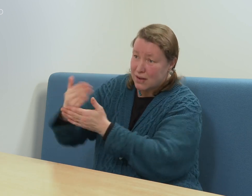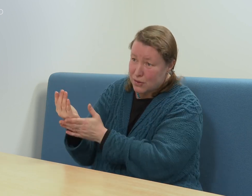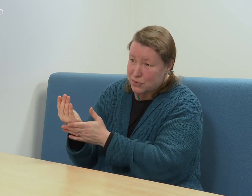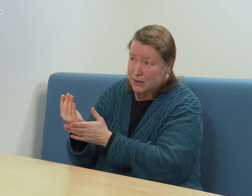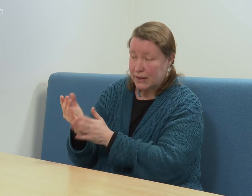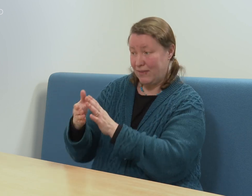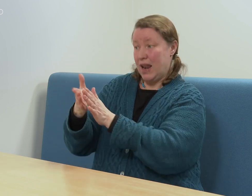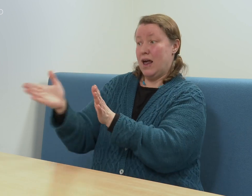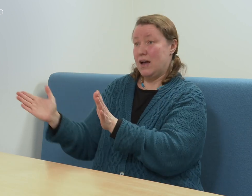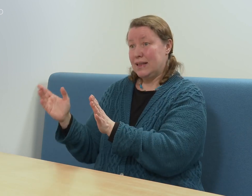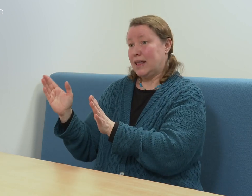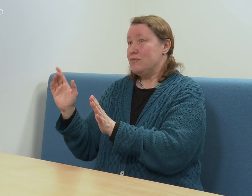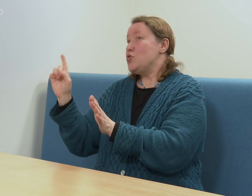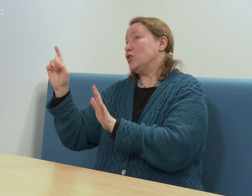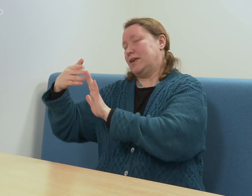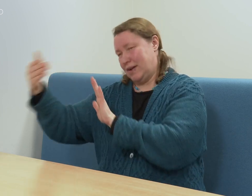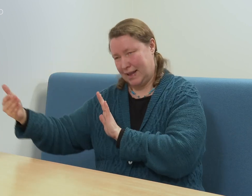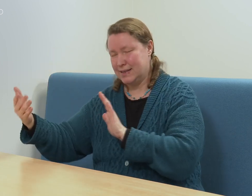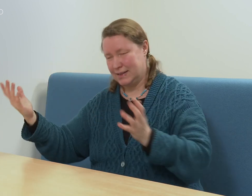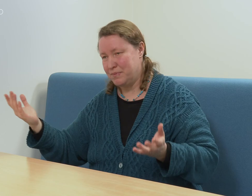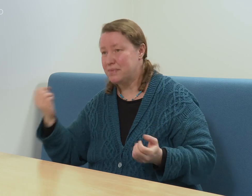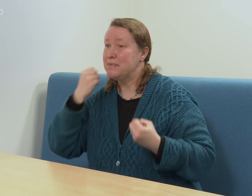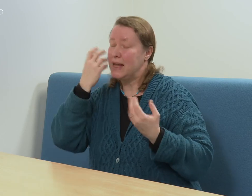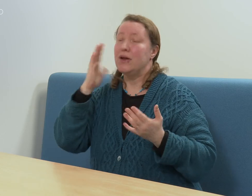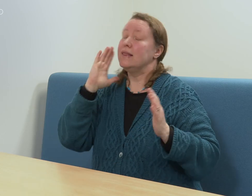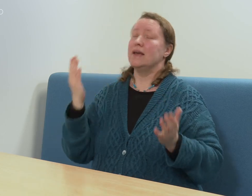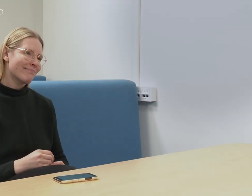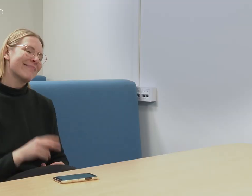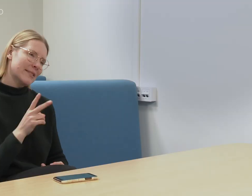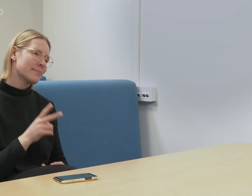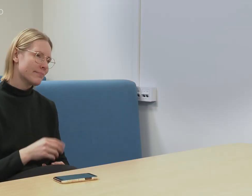voisi olla yksi mahdollinen ratkaisu tähän, mutta milloin, sitä en tiedä. Aivan.